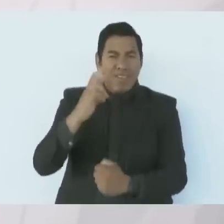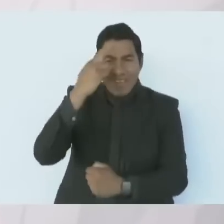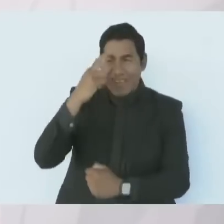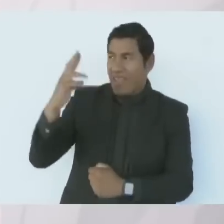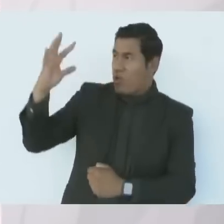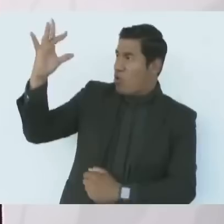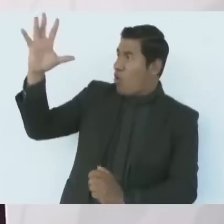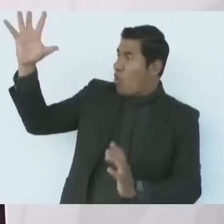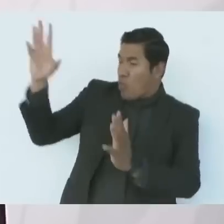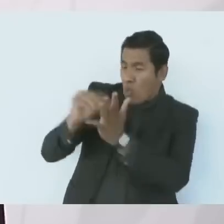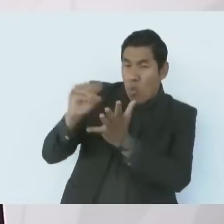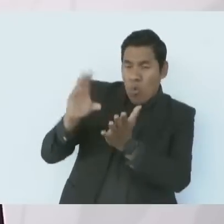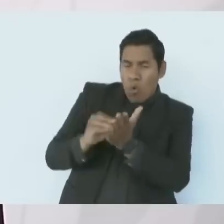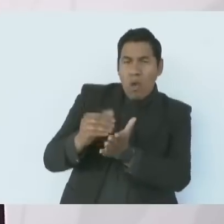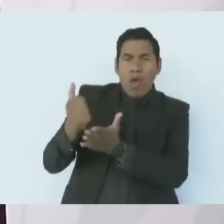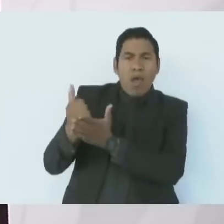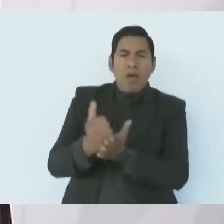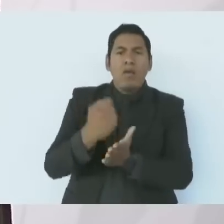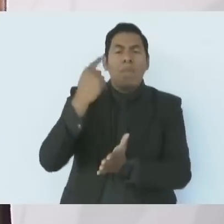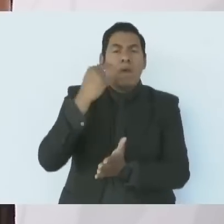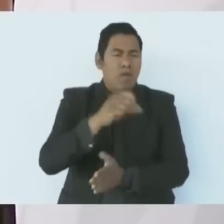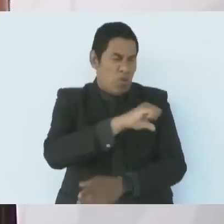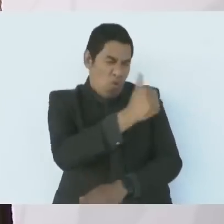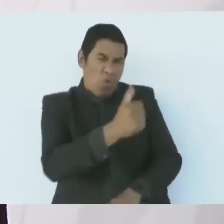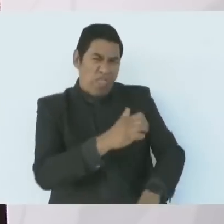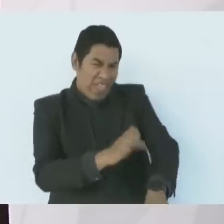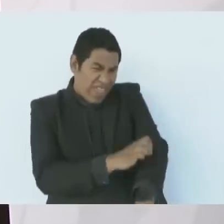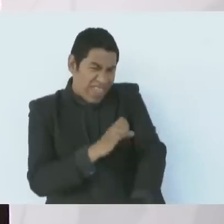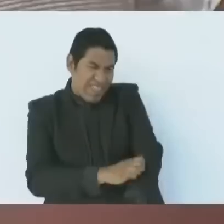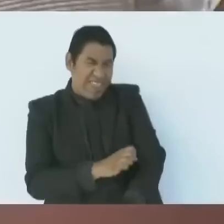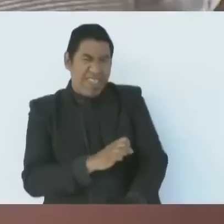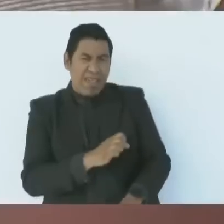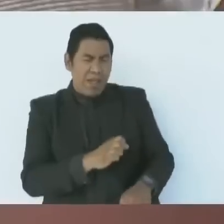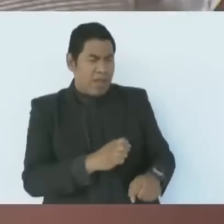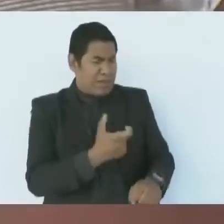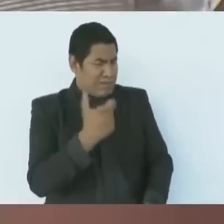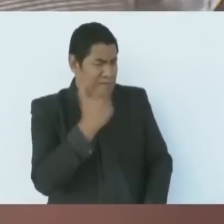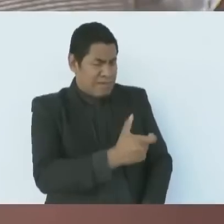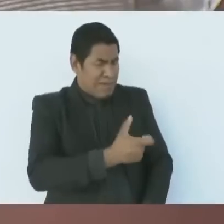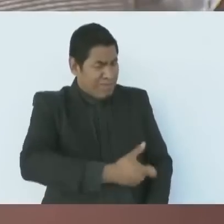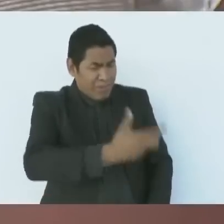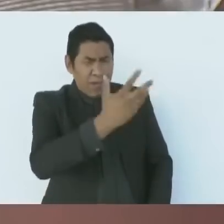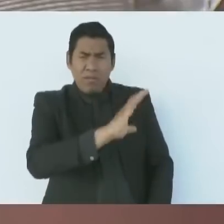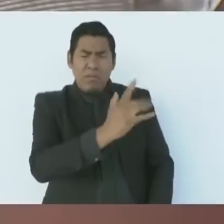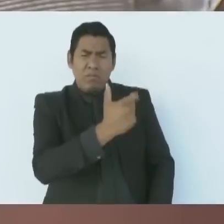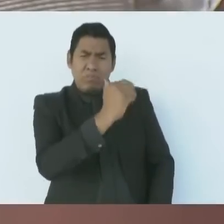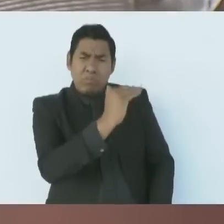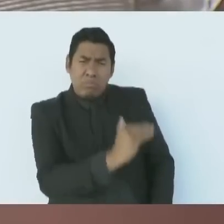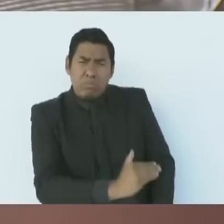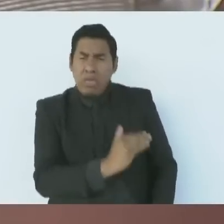energía energía de la red y podrán tener energía para refrescar sus hogares Durante los meses